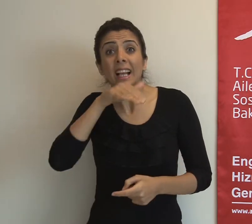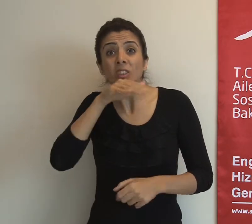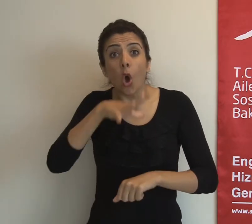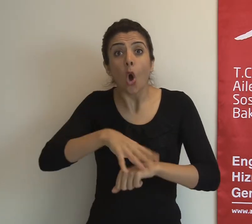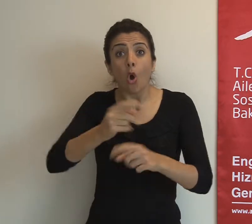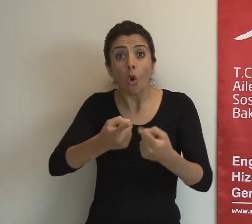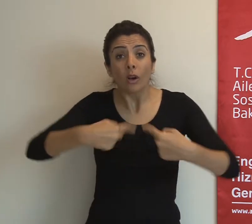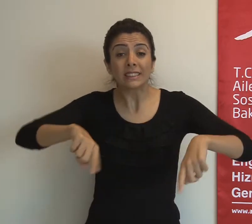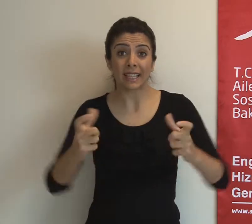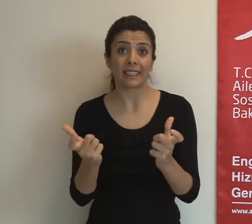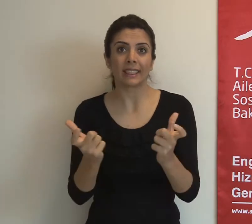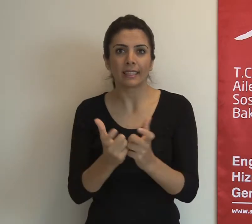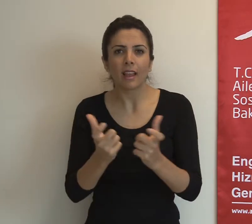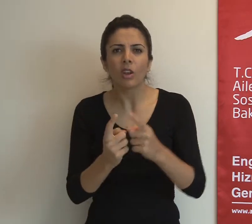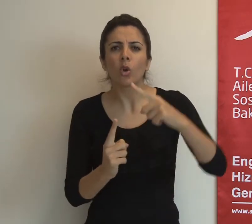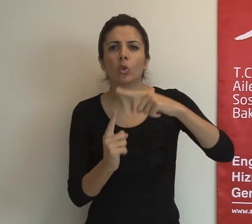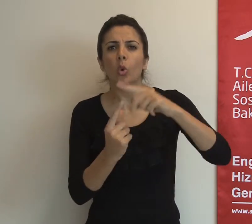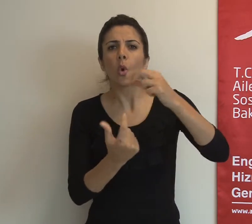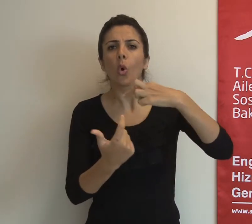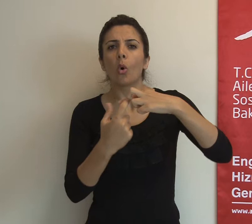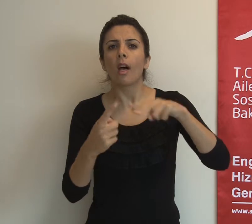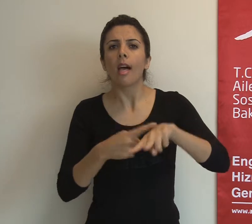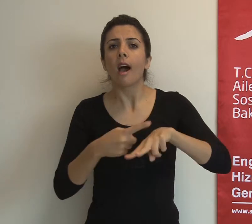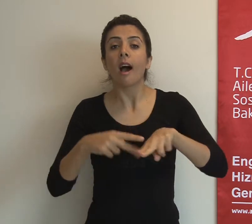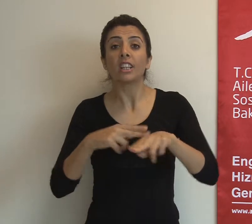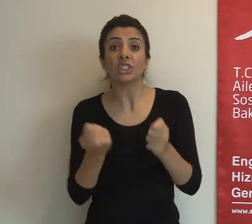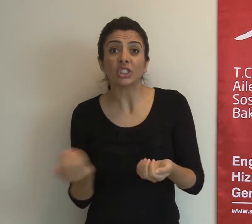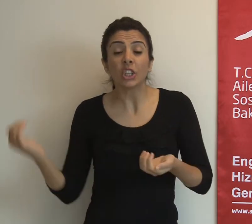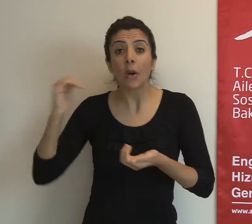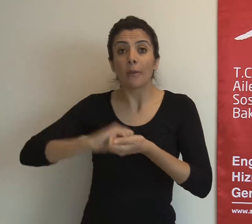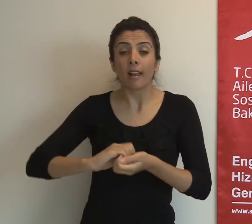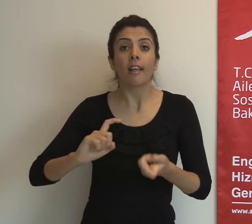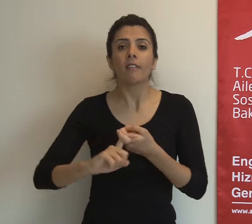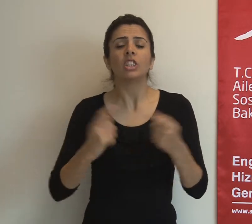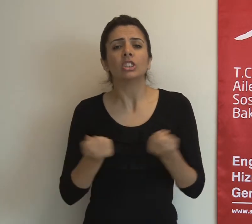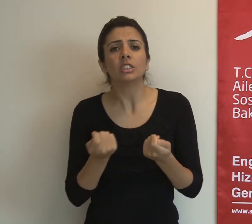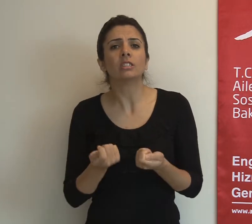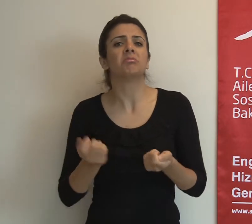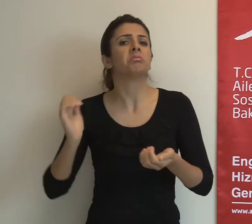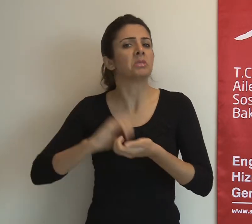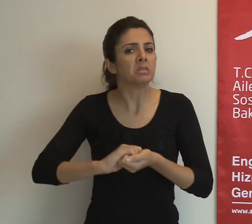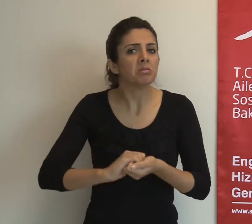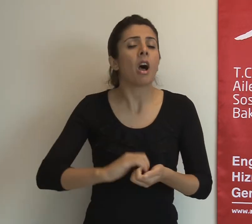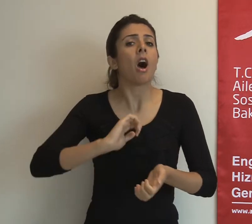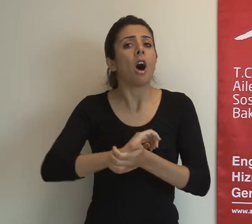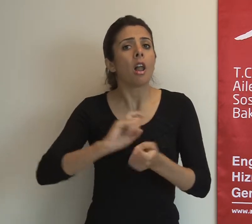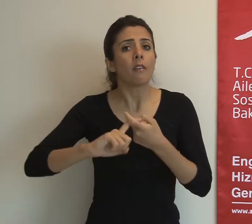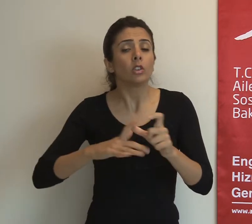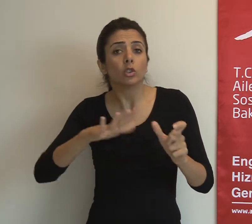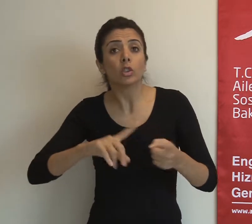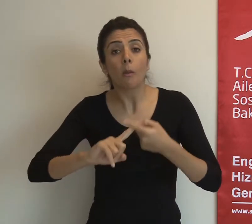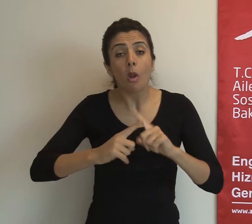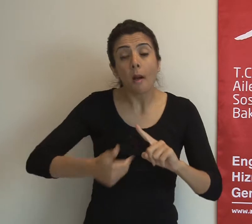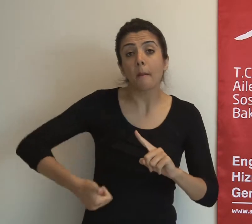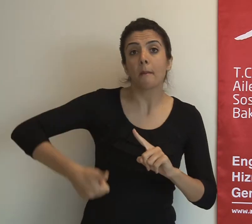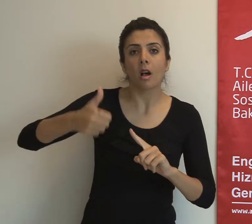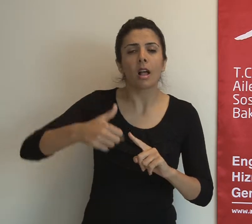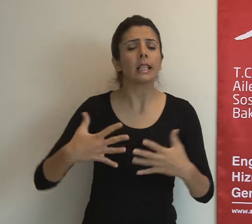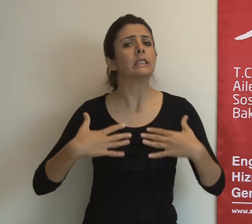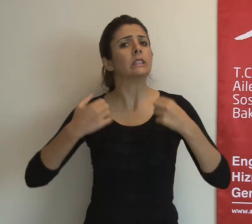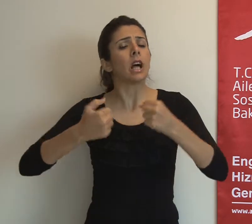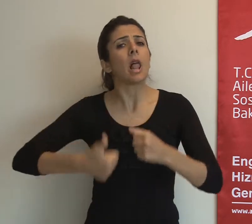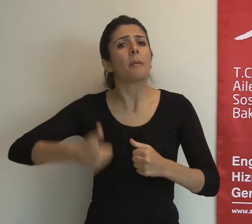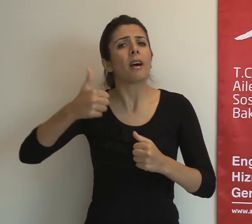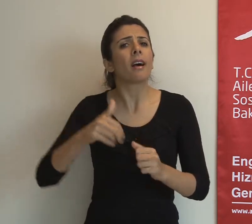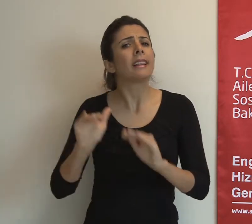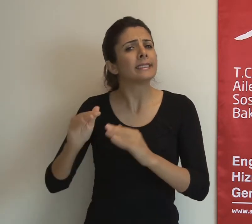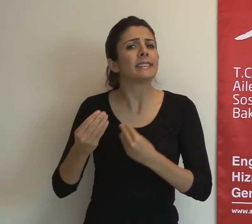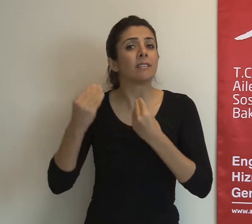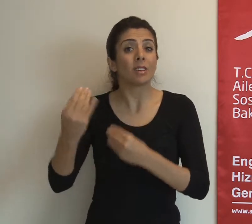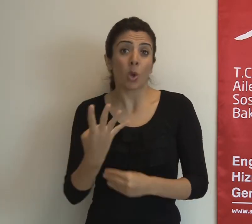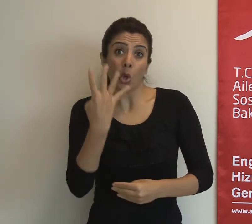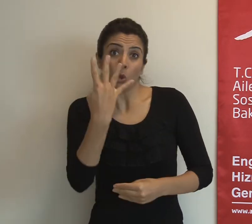Türkiye Yaşlılık Konseyi Derneği (TÜRYAK) işbirliği ve Aile ve Sosyal Politikalar Bakanlığı ile Sağlık Bakanlığı'nın katkılarıyla